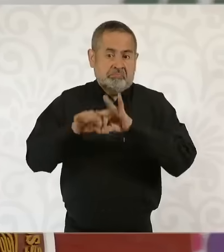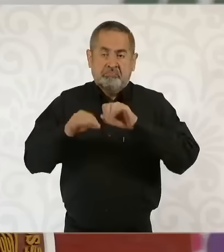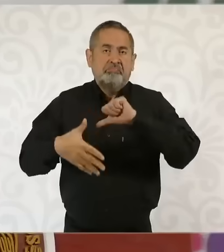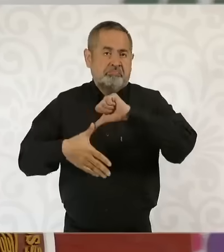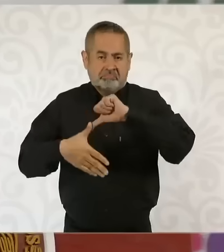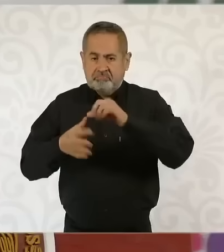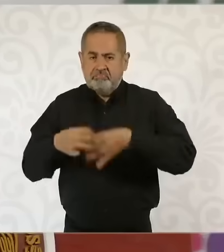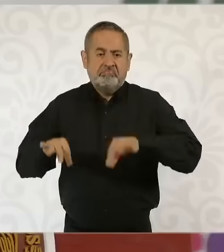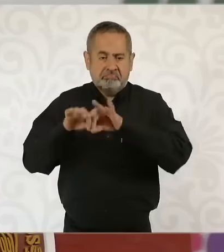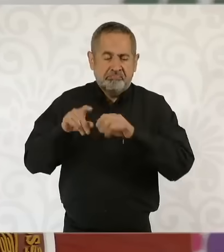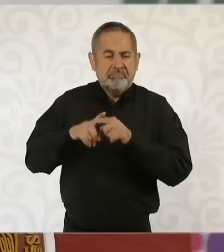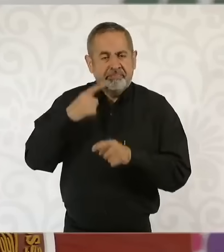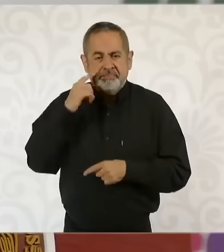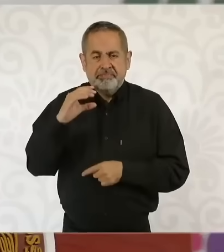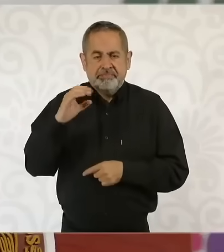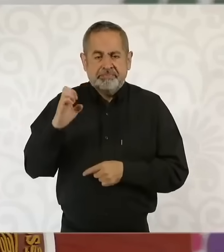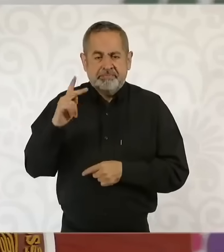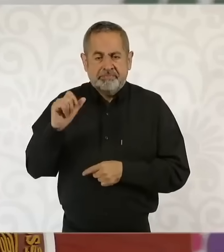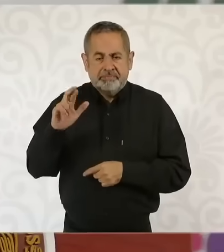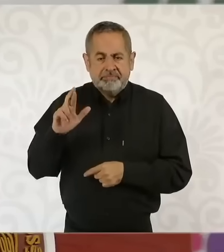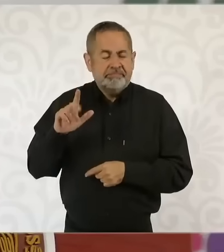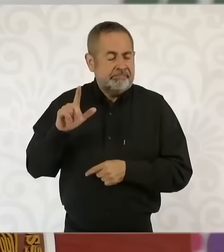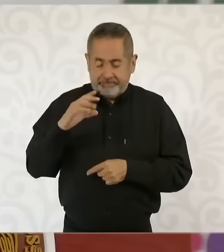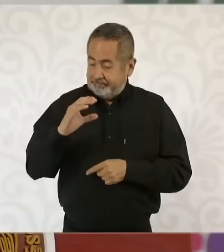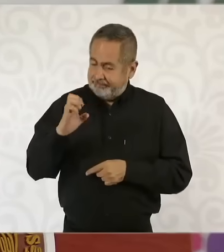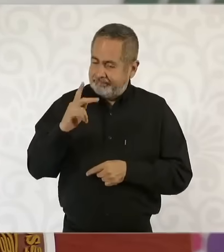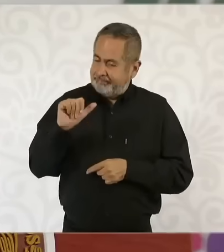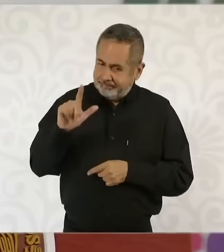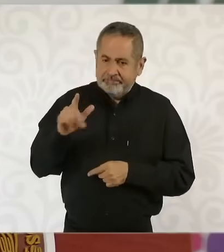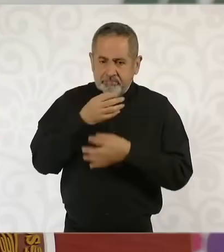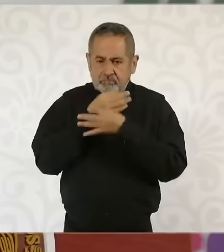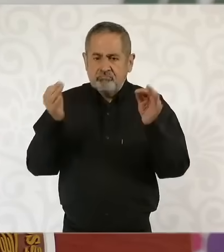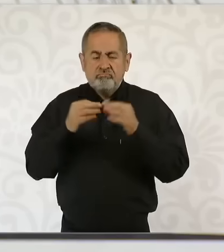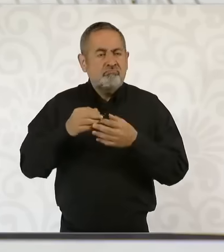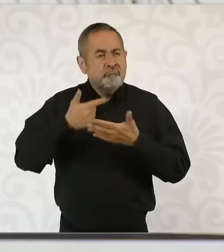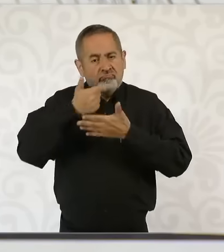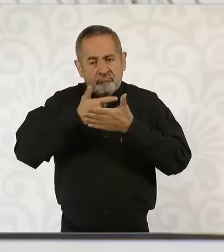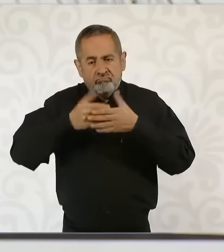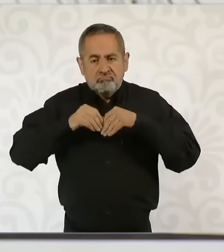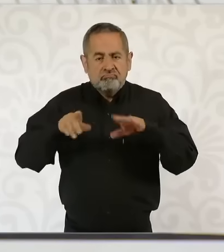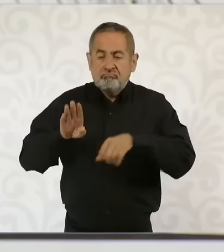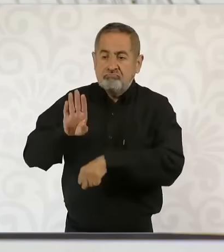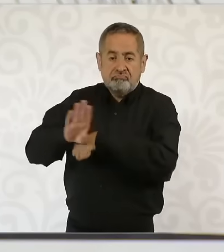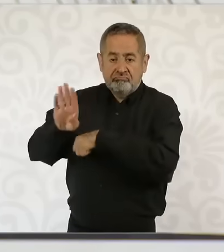CEPAL sacó una publicación por ahí, traíamos una gráfica de cómo Brasil fue el país que en